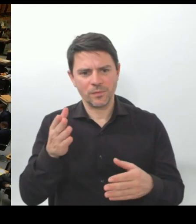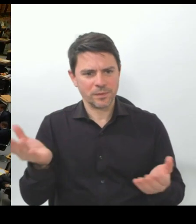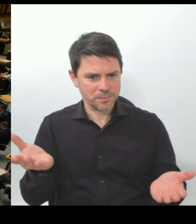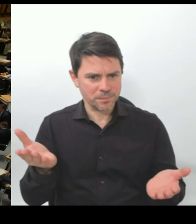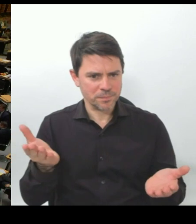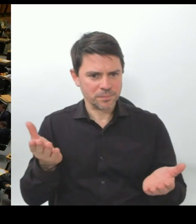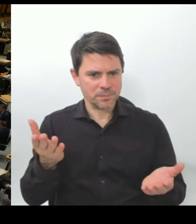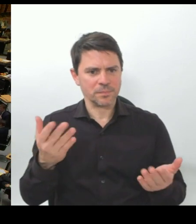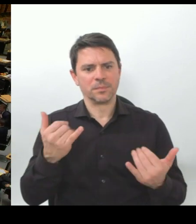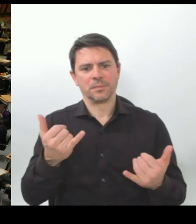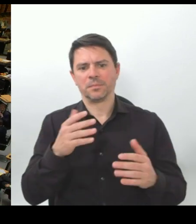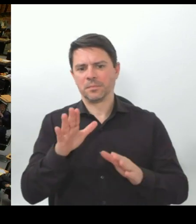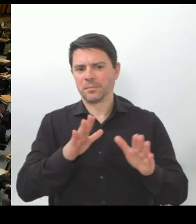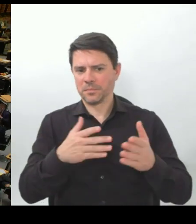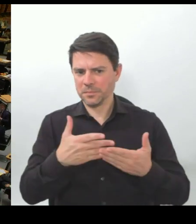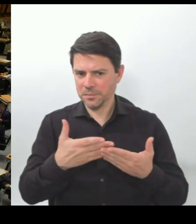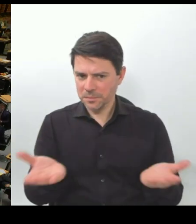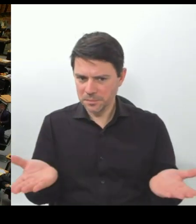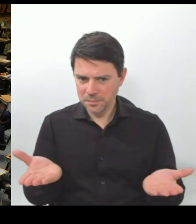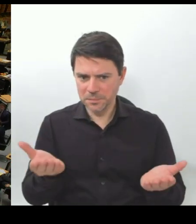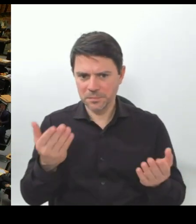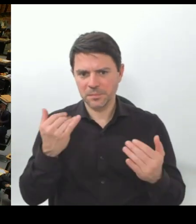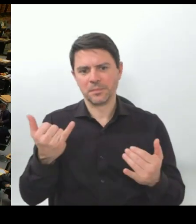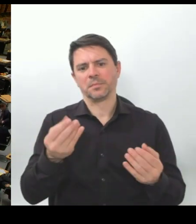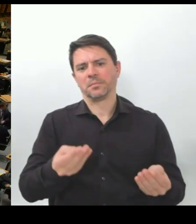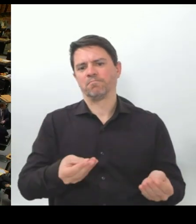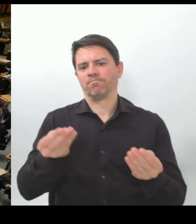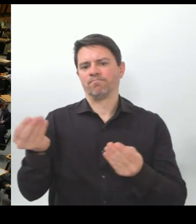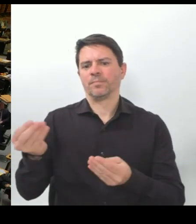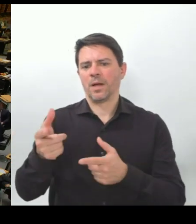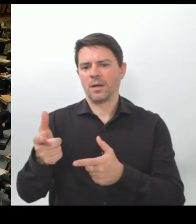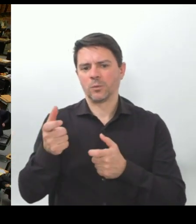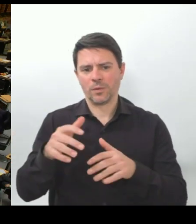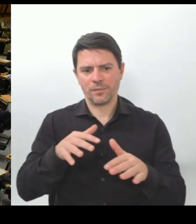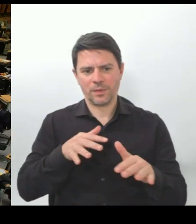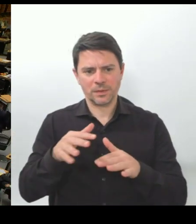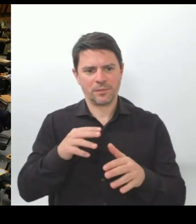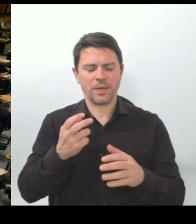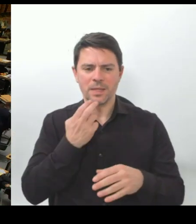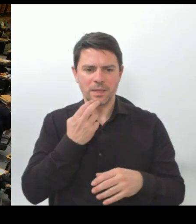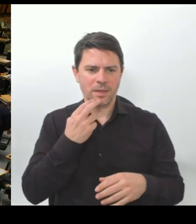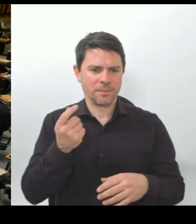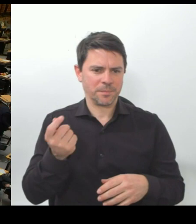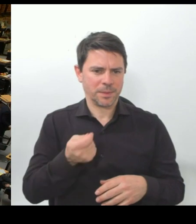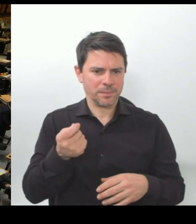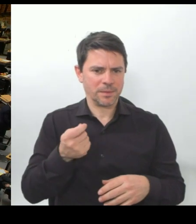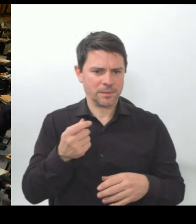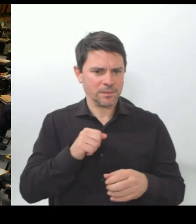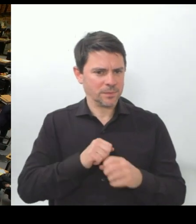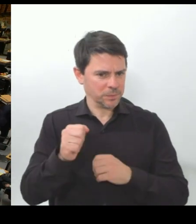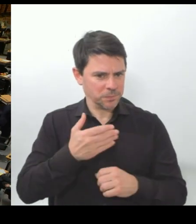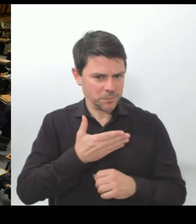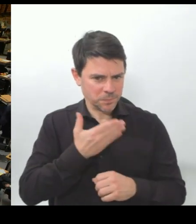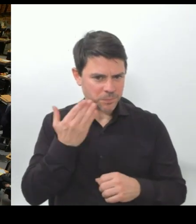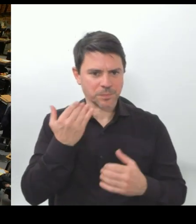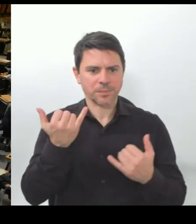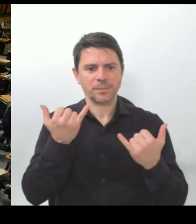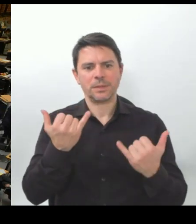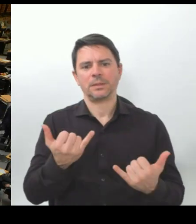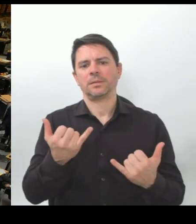Punkt sechs. Ich rufe auf den Tagesordnungspunkt 54. Das ist der Antrag der Fraktionen von SPD Bündnis 90/Die Grünen und Linken auf Drucksache 19